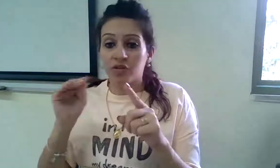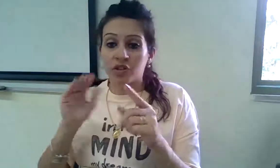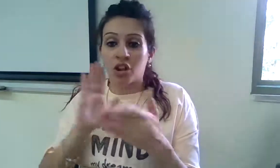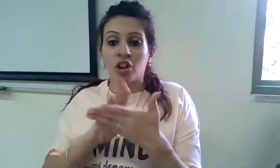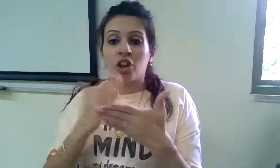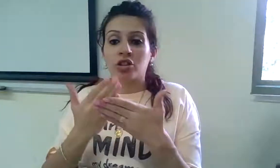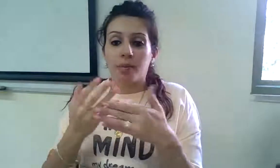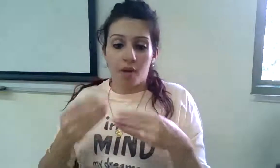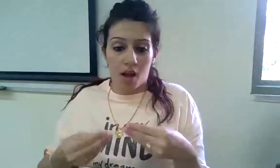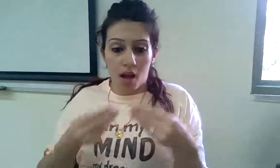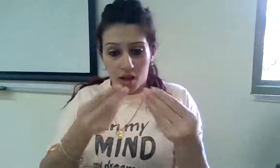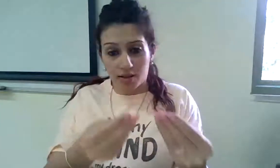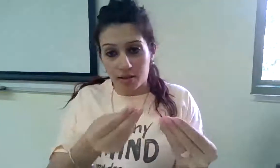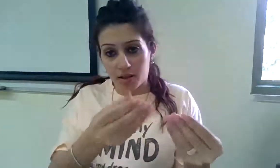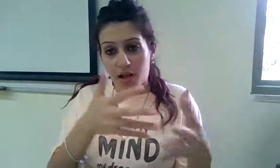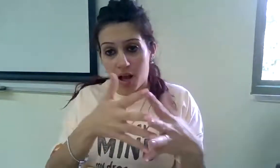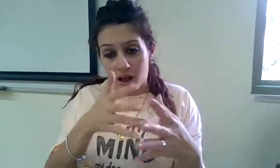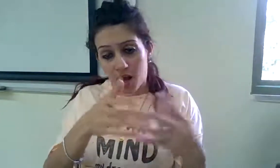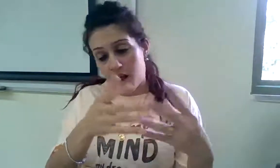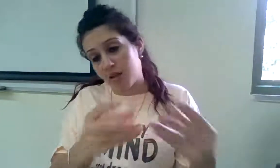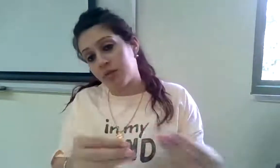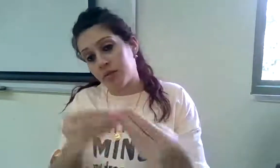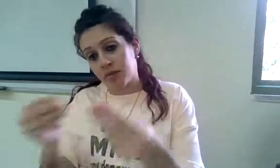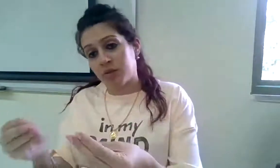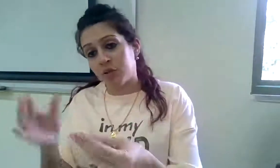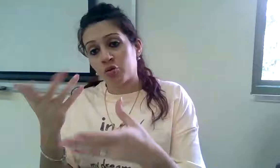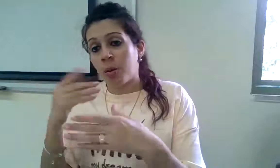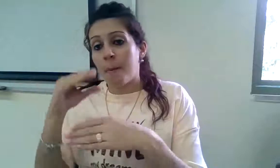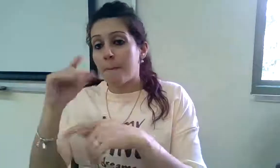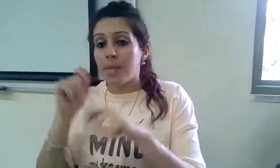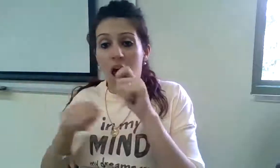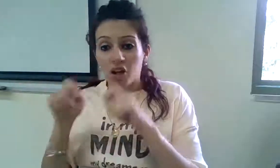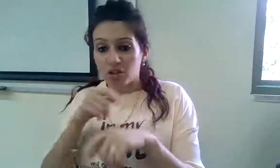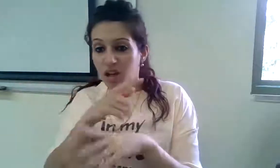حيث انهم يؤثرون ويطغون على بعضهم الآخر